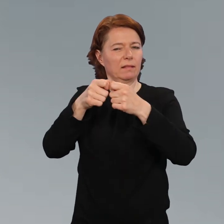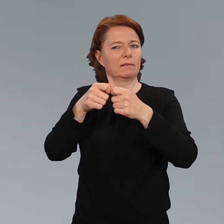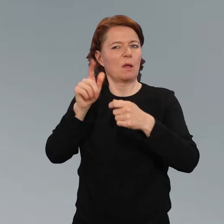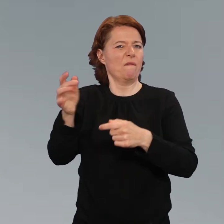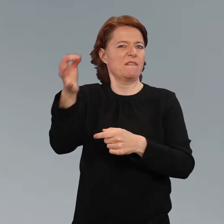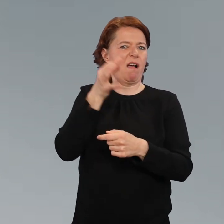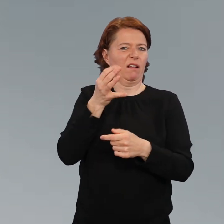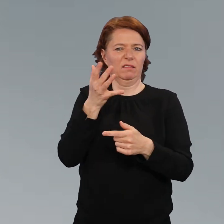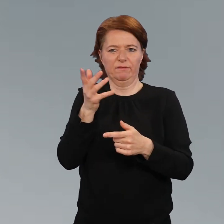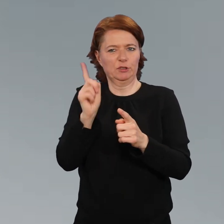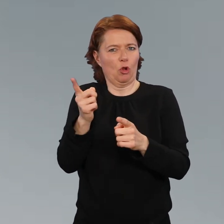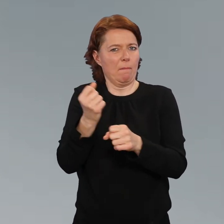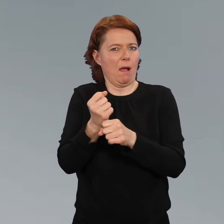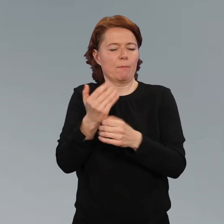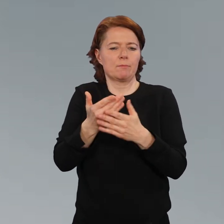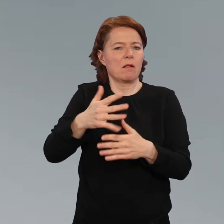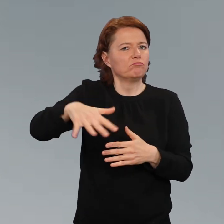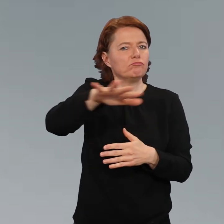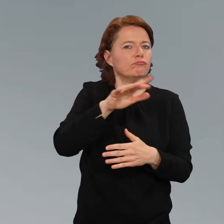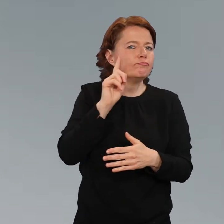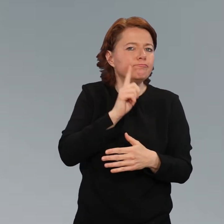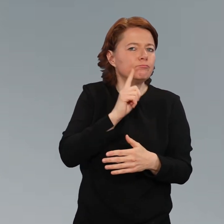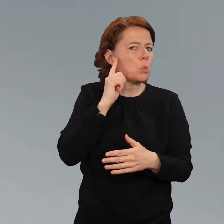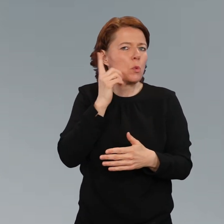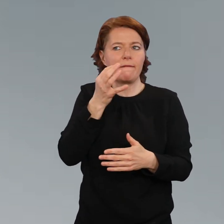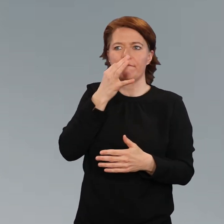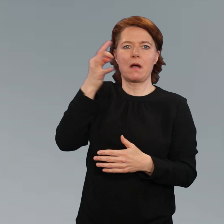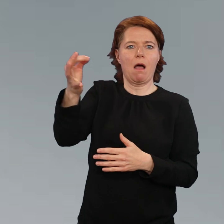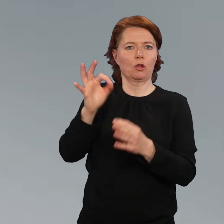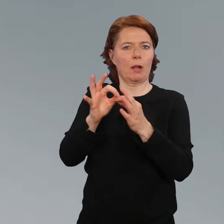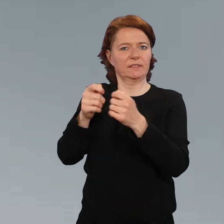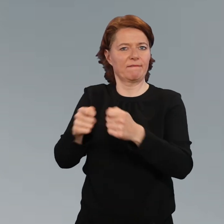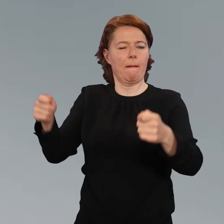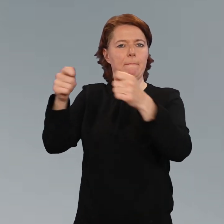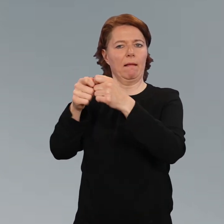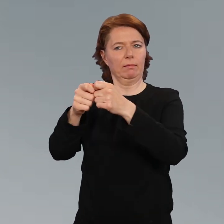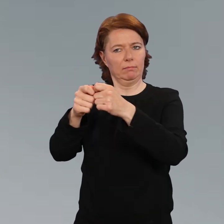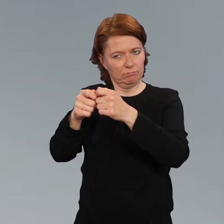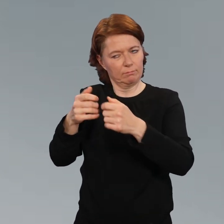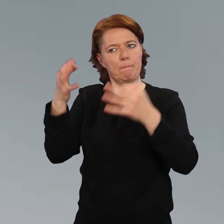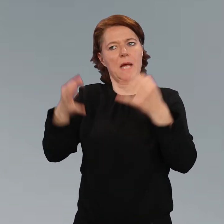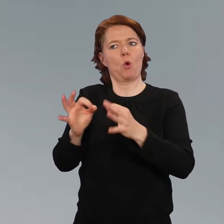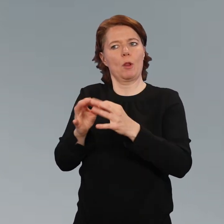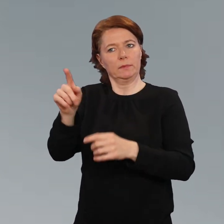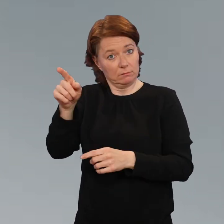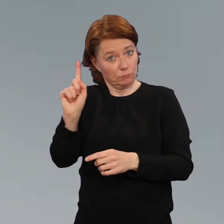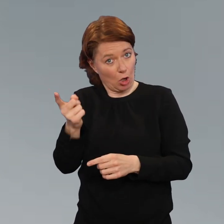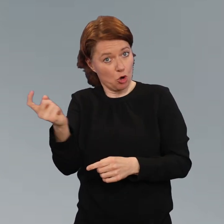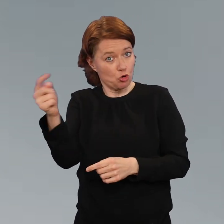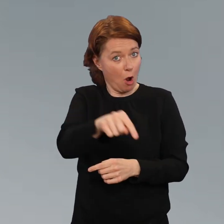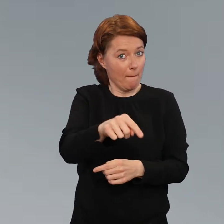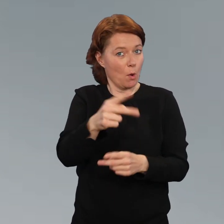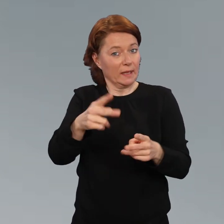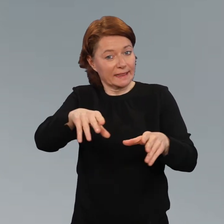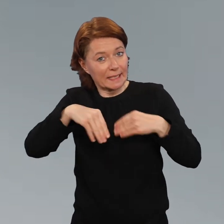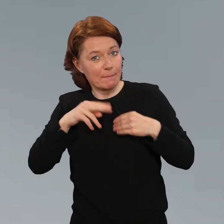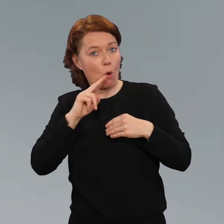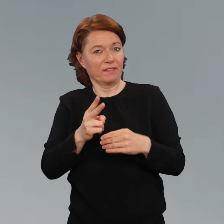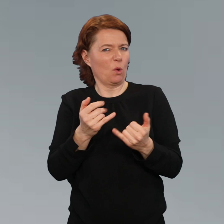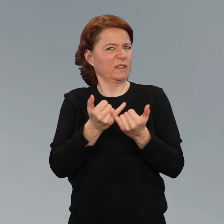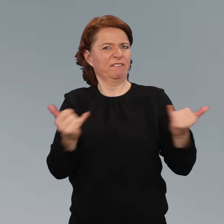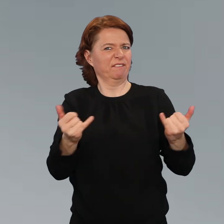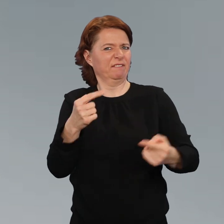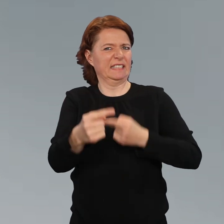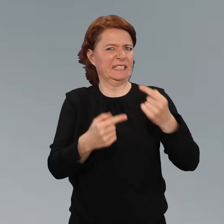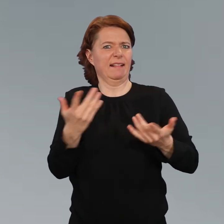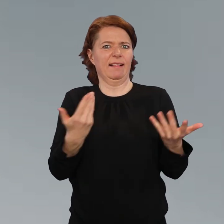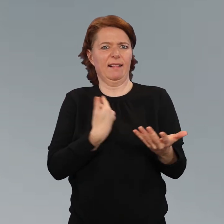Anfragen eingehen für Dolmetscheinsätze bei fragwürdigen Verkaufsveranstaltungen?